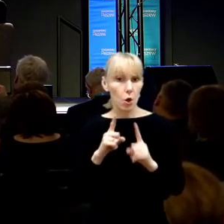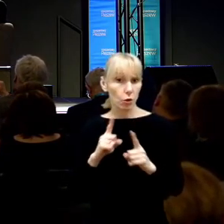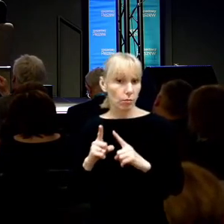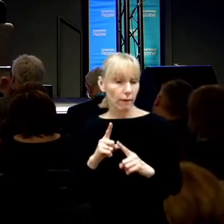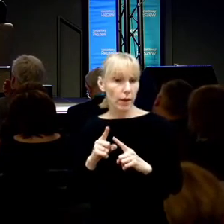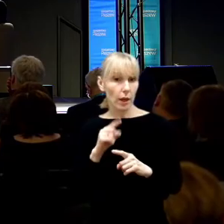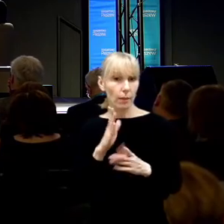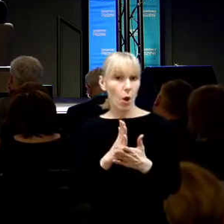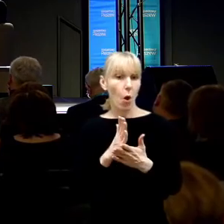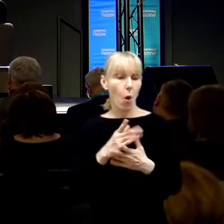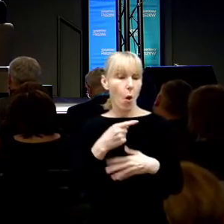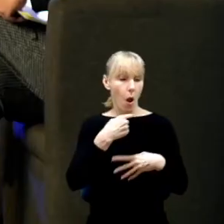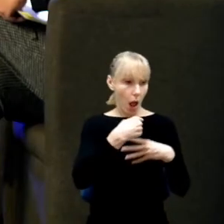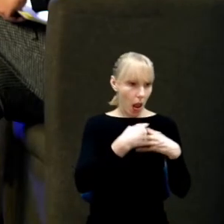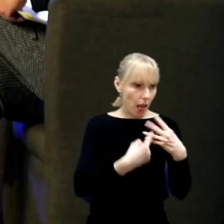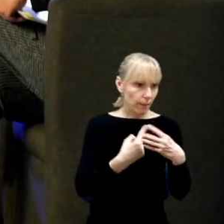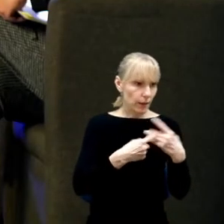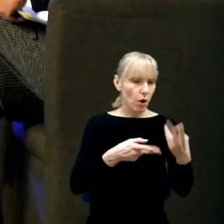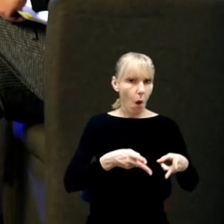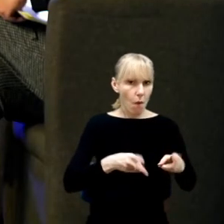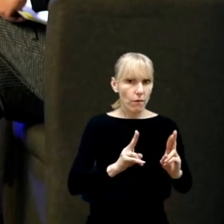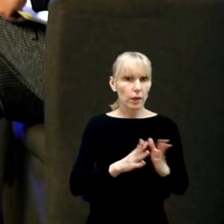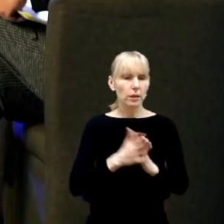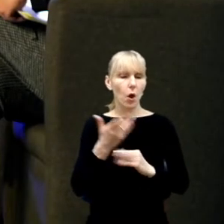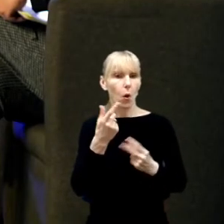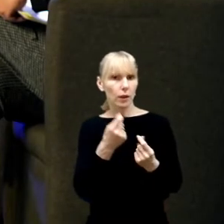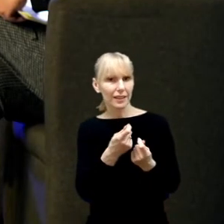czyli rozmawiajmy o cenach wynajmu, mówmy na przykład, że jeżeli